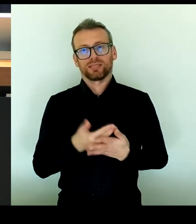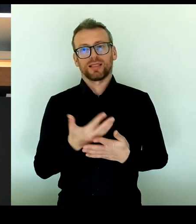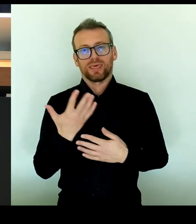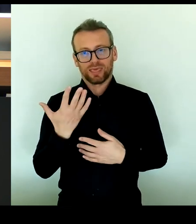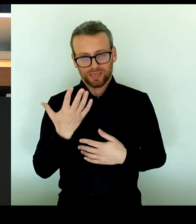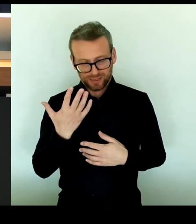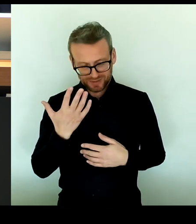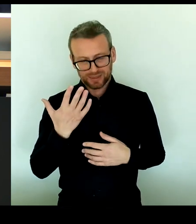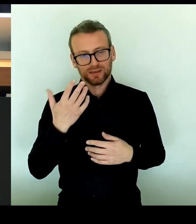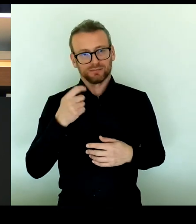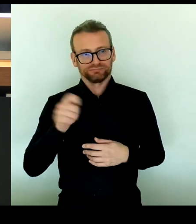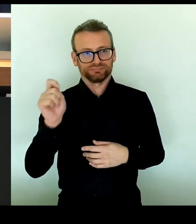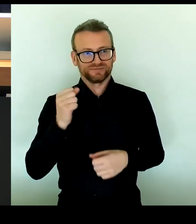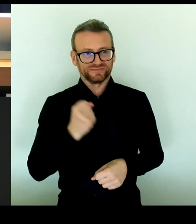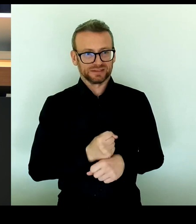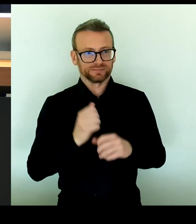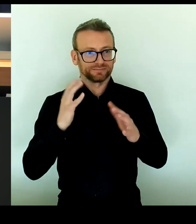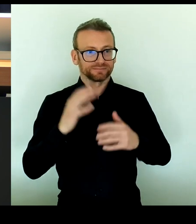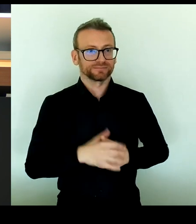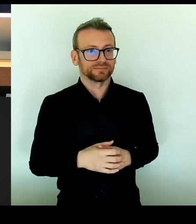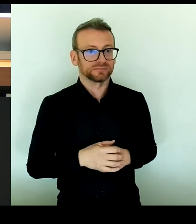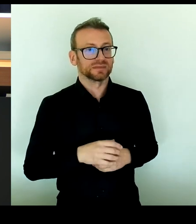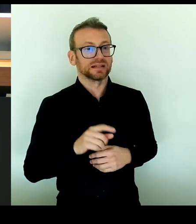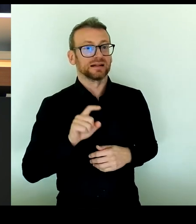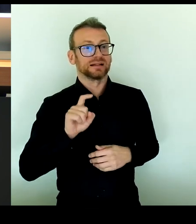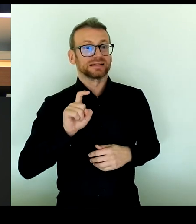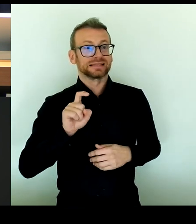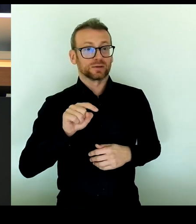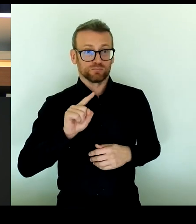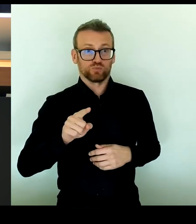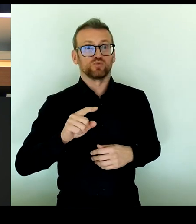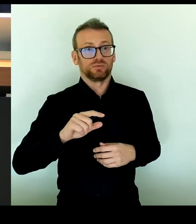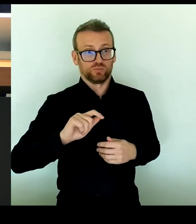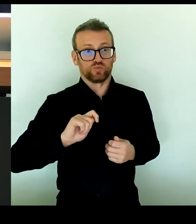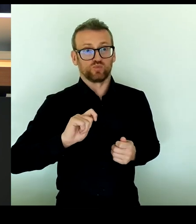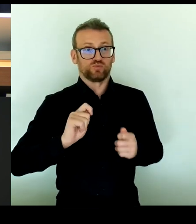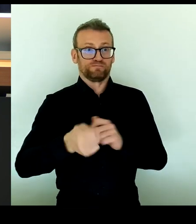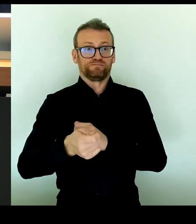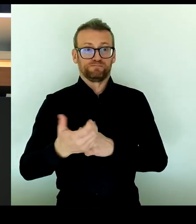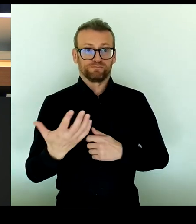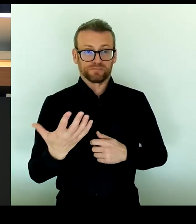Regularien dort ansetzen, wo sie geschehen. Aber alle anderen Unternehmen und auch Menschen, die damit